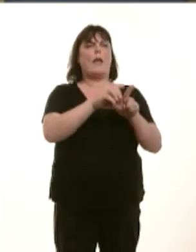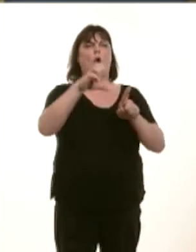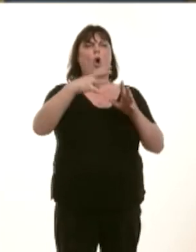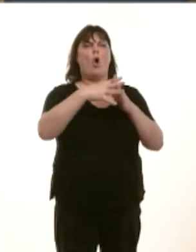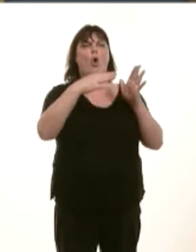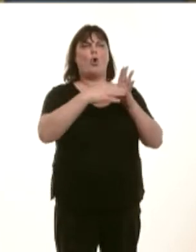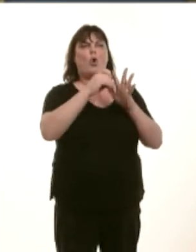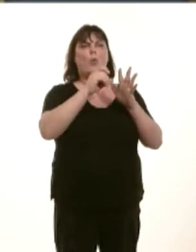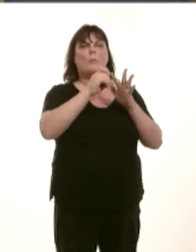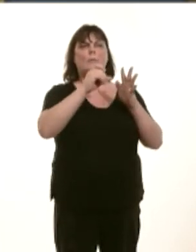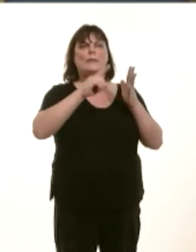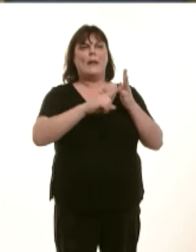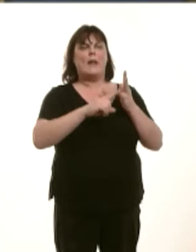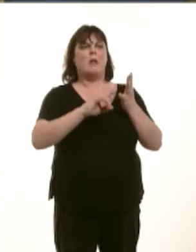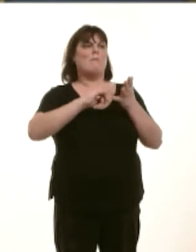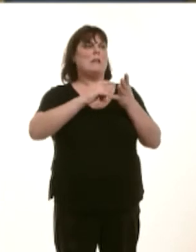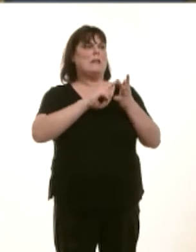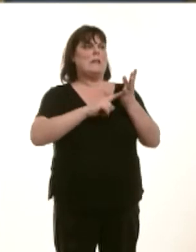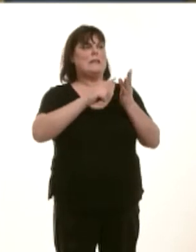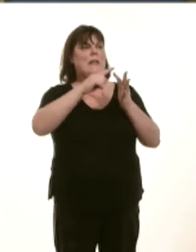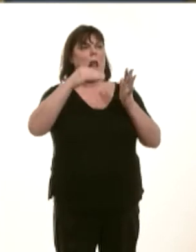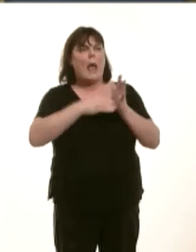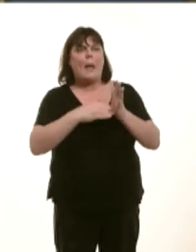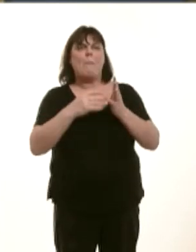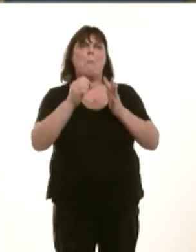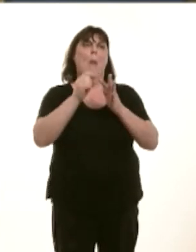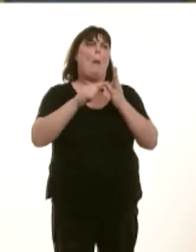gweithio yn ddiweddar gydaír Aelod Seneddol, Jonathan Edwards, oherwydd bod eu llinell